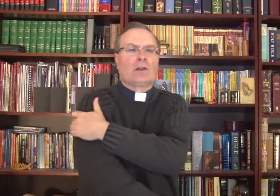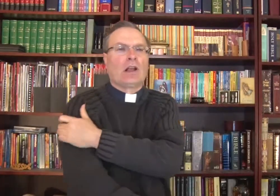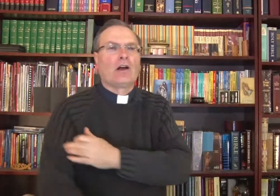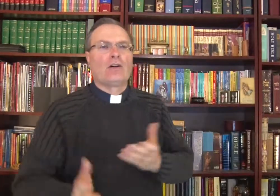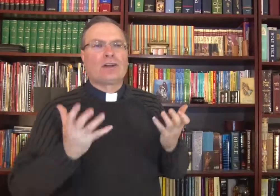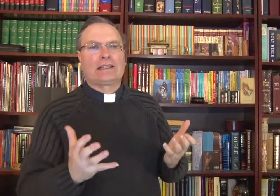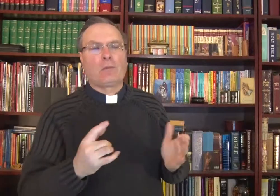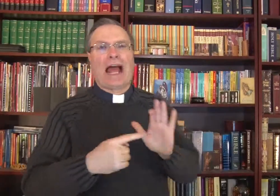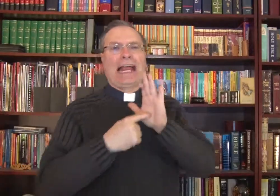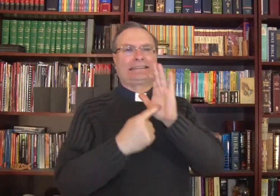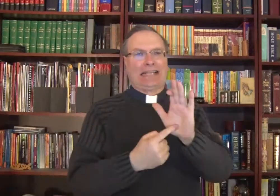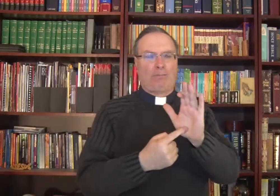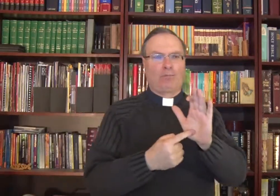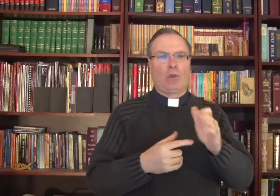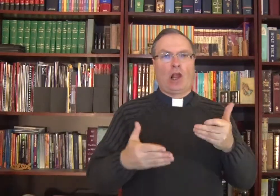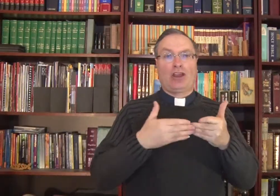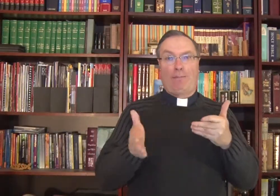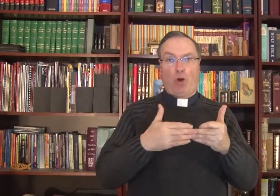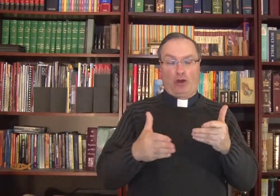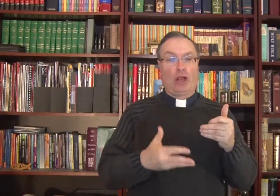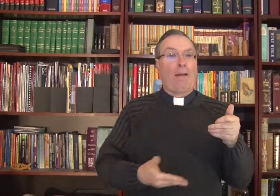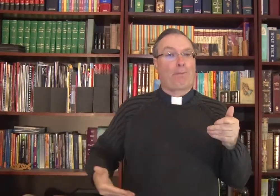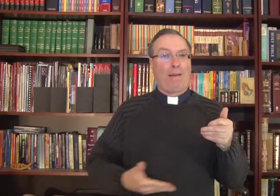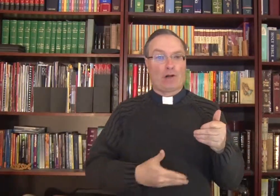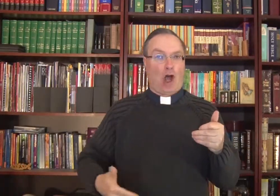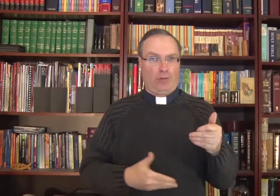Voici un exemple de la porte de Babylone